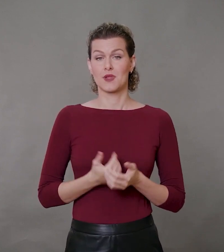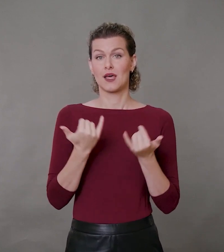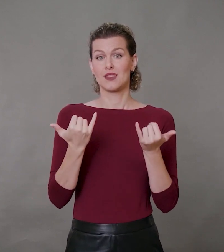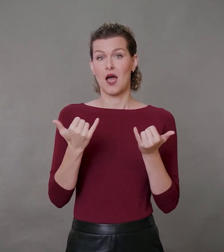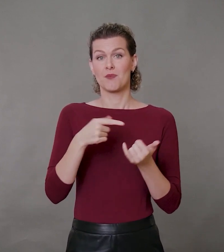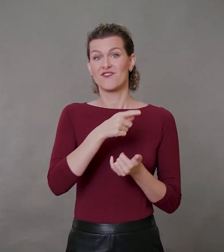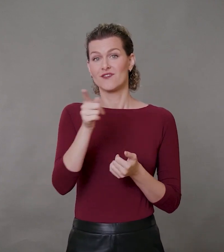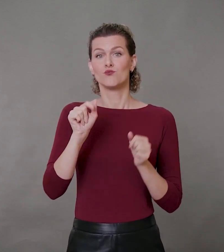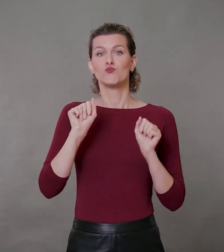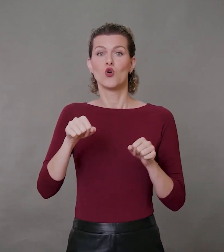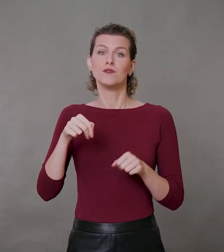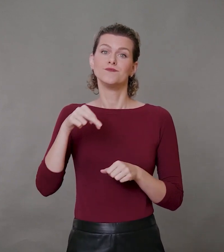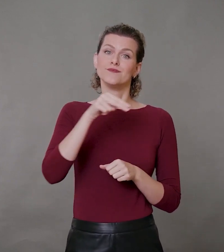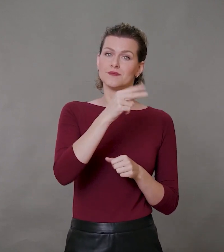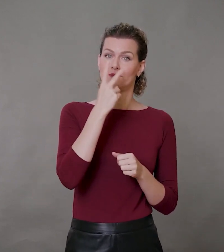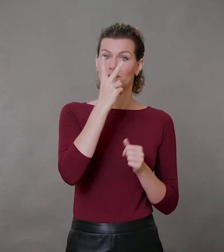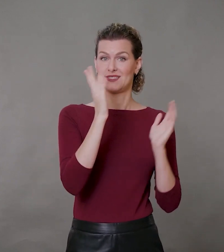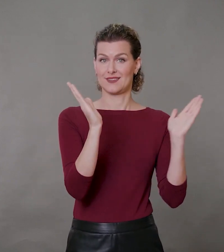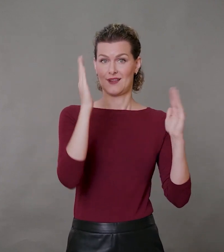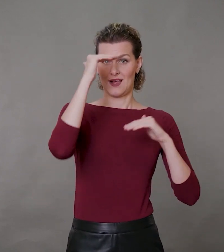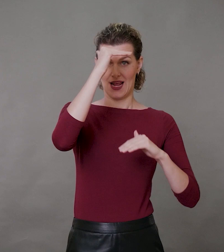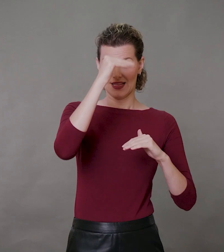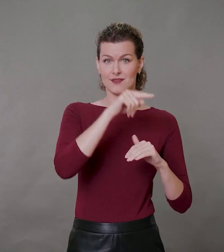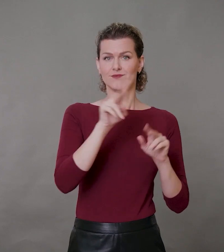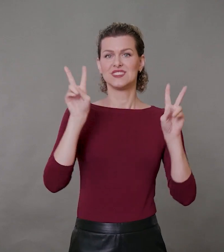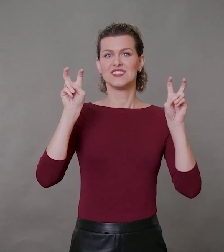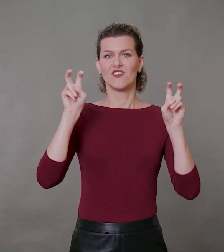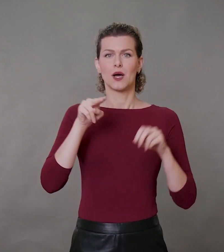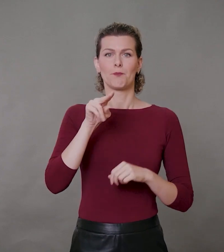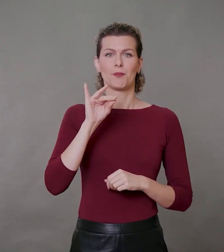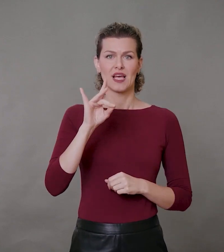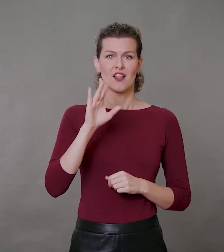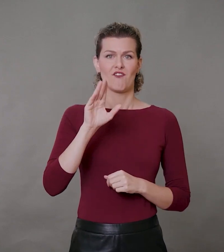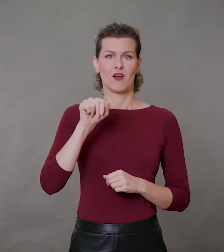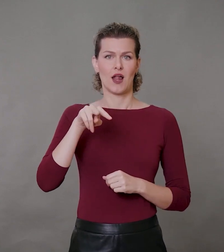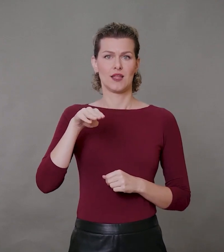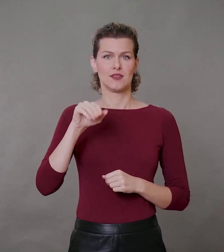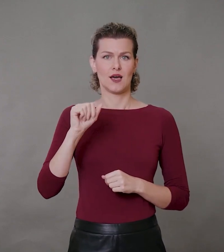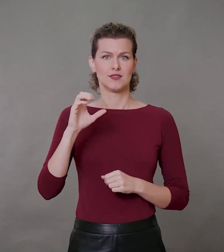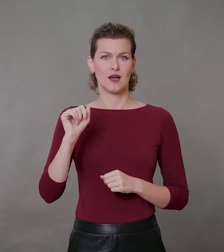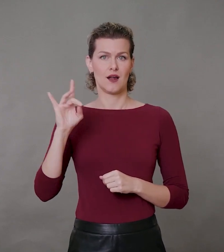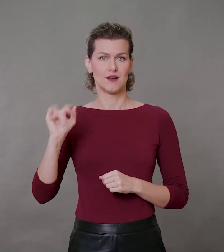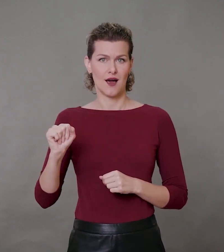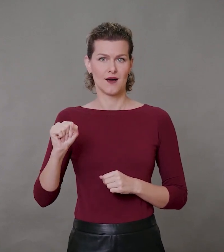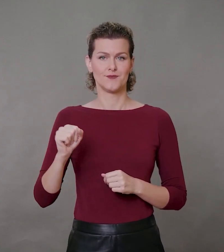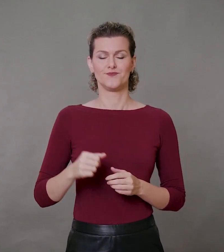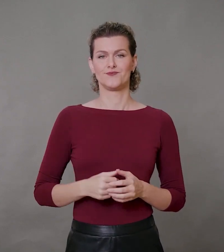Теперь перейдите к картине “Пир Валтасара”.